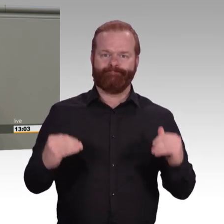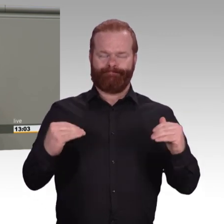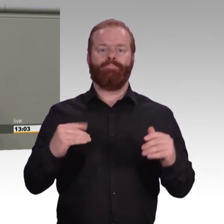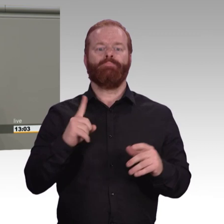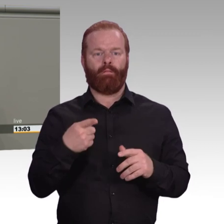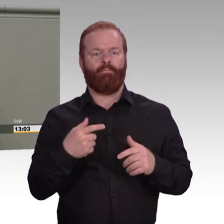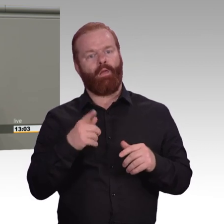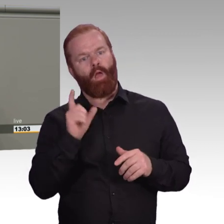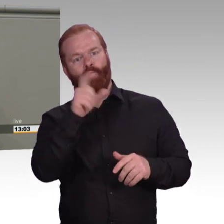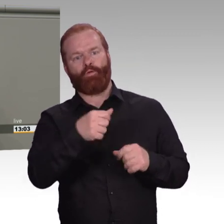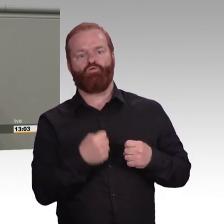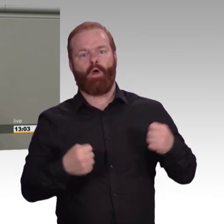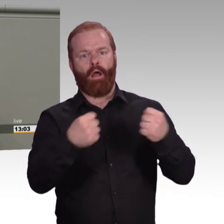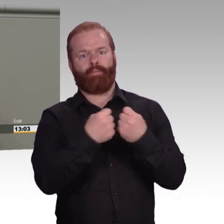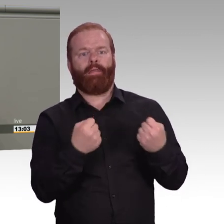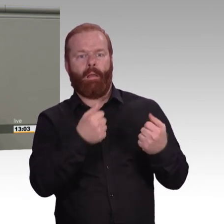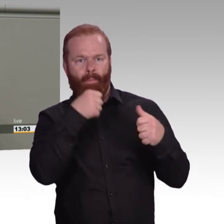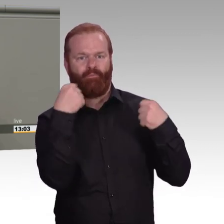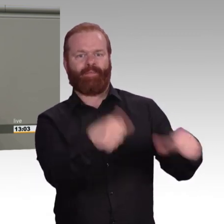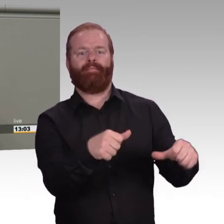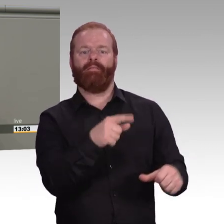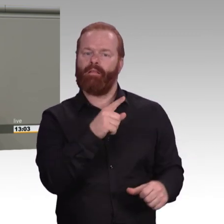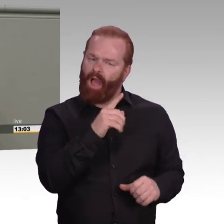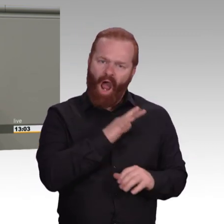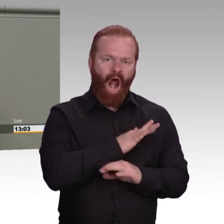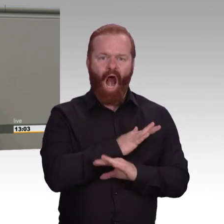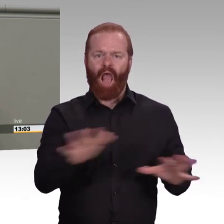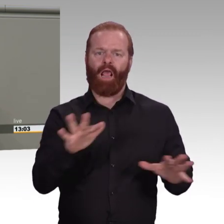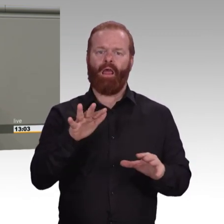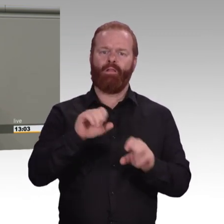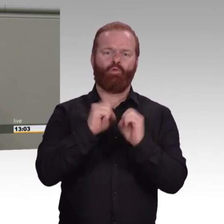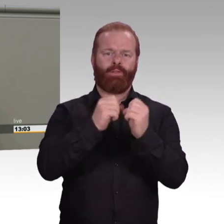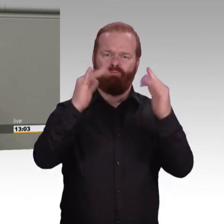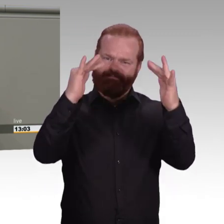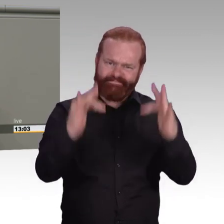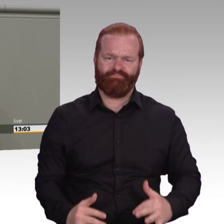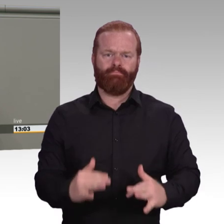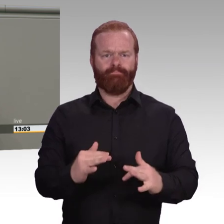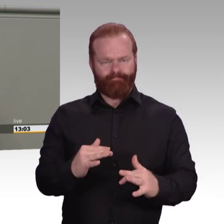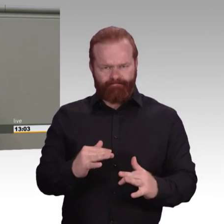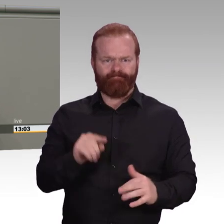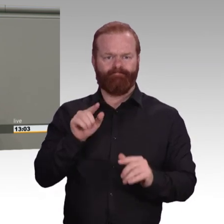und trotzdem ist jedes fünfte Kind arm oder von Armut bedroht. Dieses Problem wäre lösbar, wenn wir die Weichen